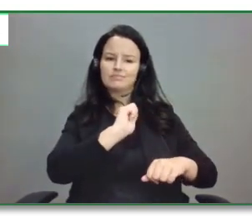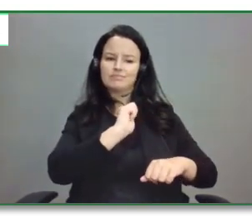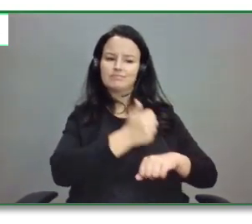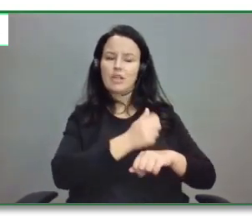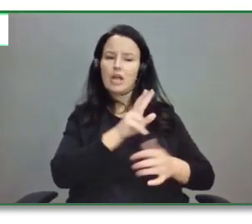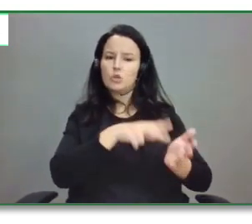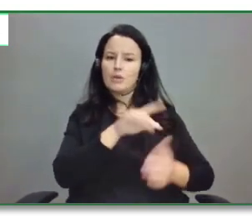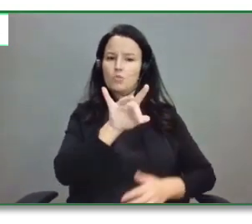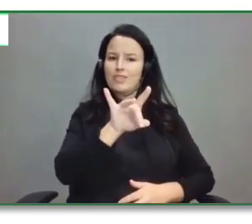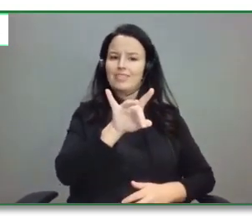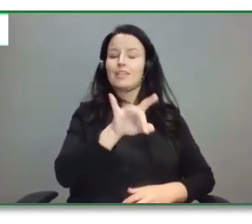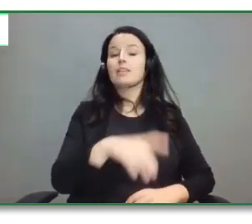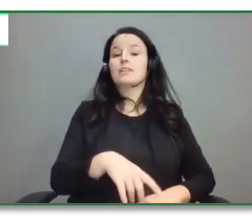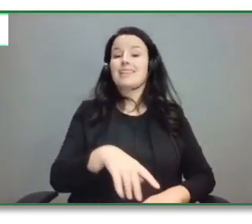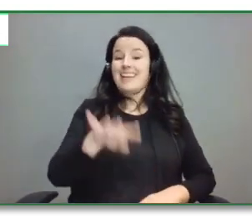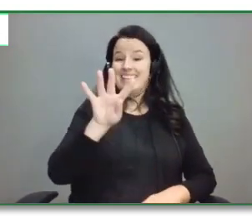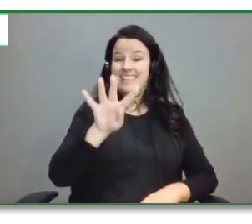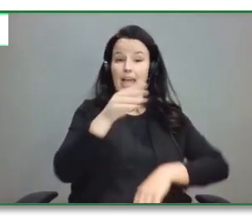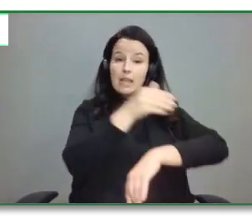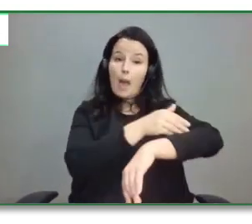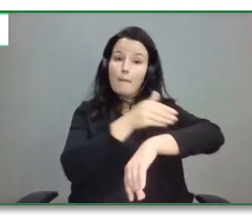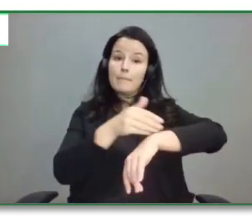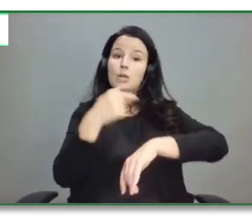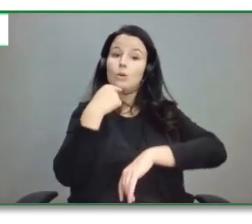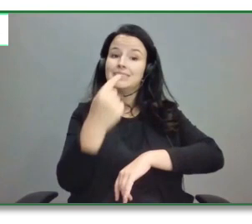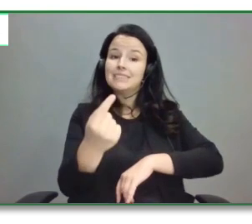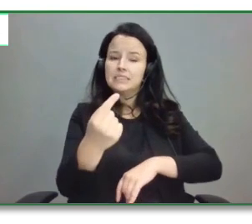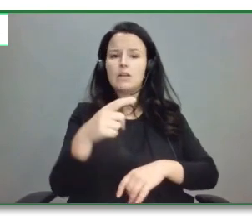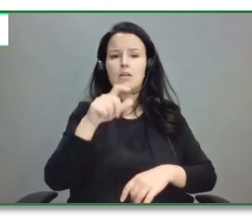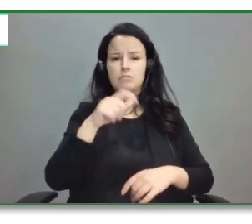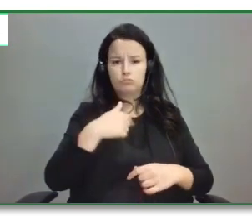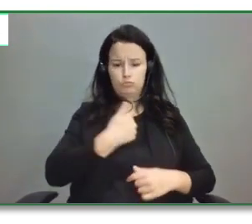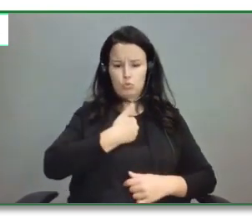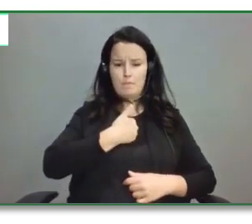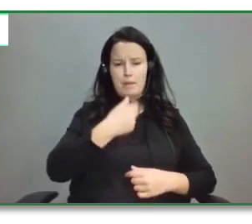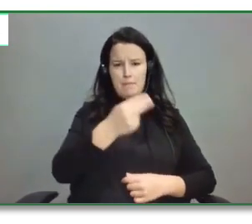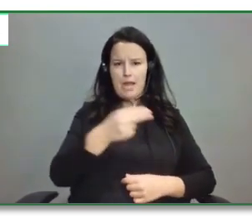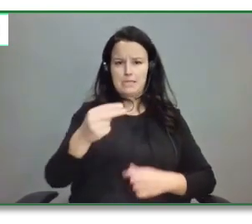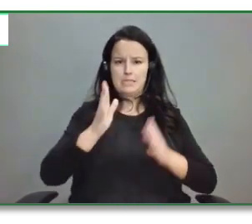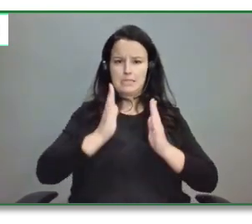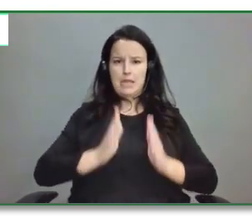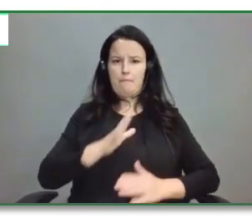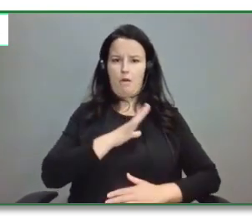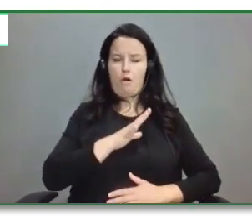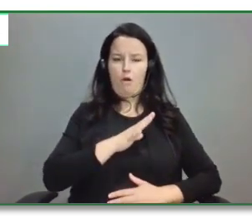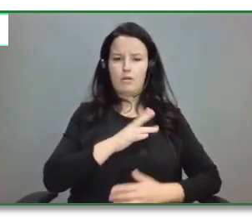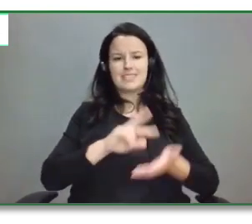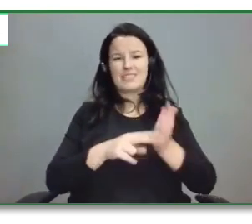personnes ont déclaré avoir un handicap